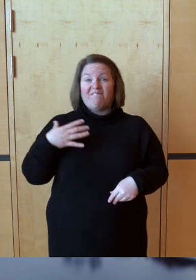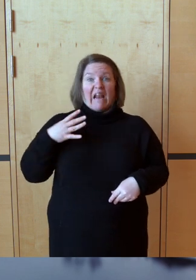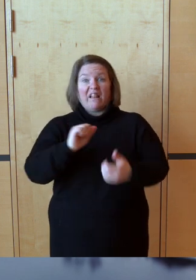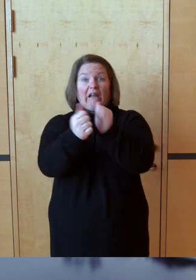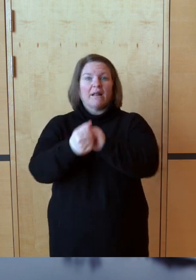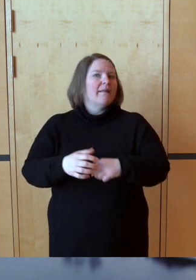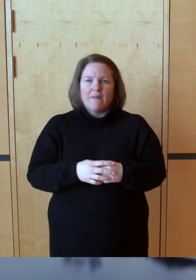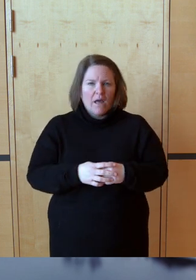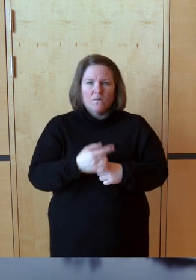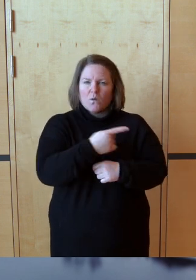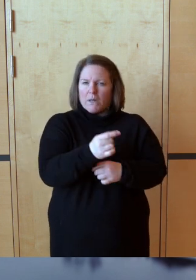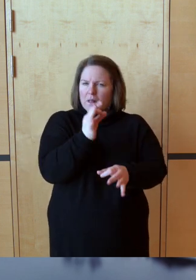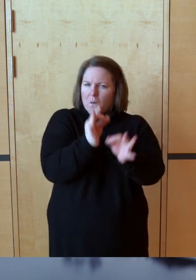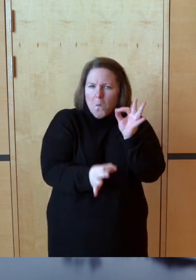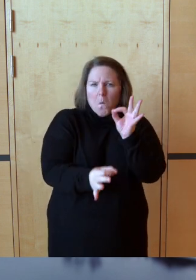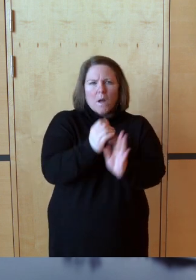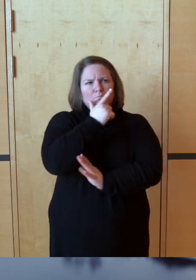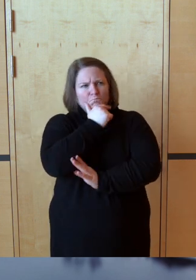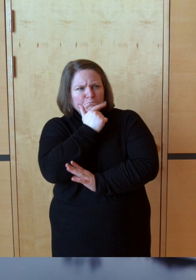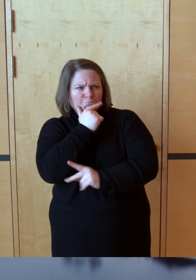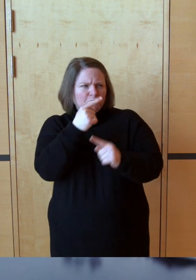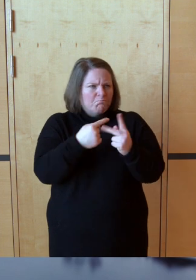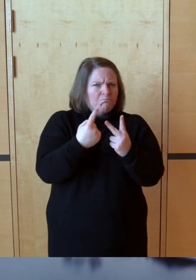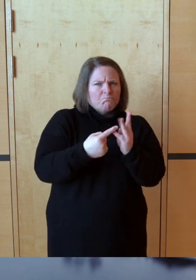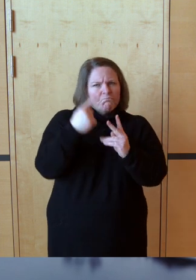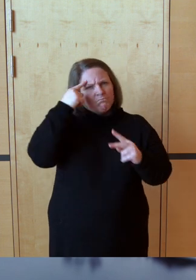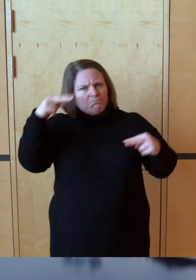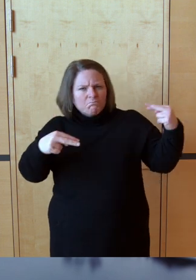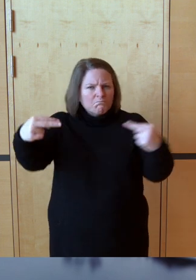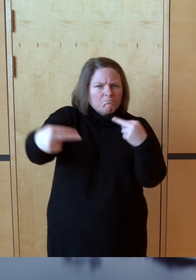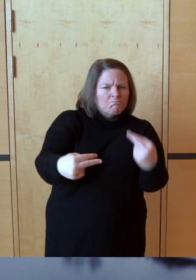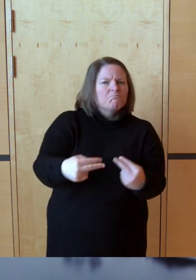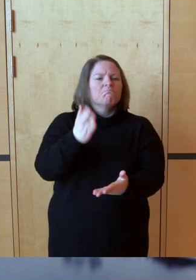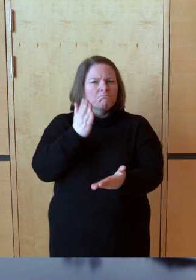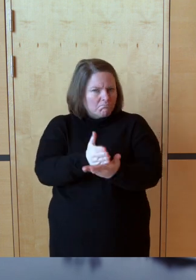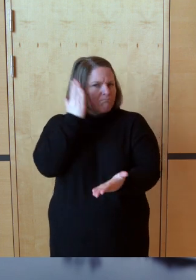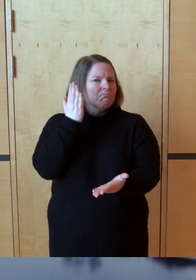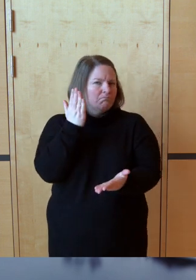Professionell ställningstagande och liberalerna anser att ett passerat